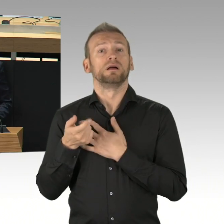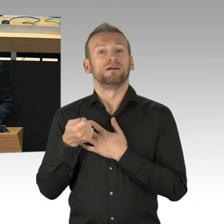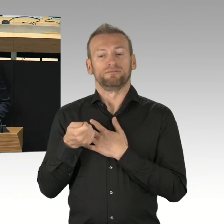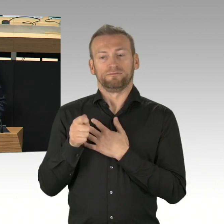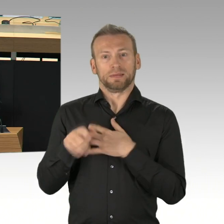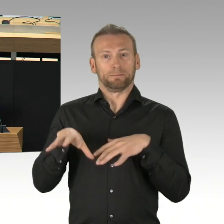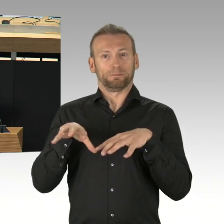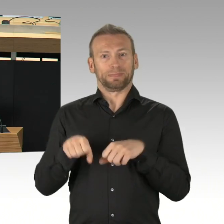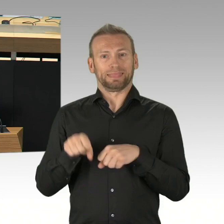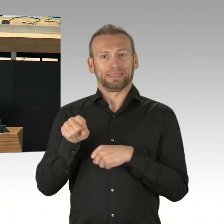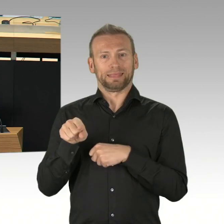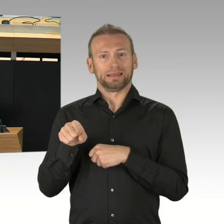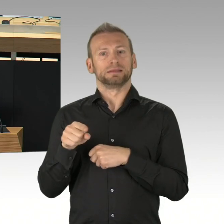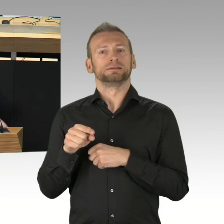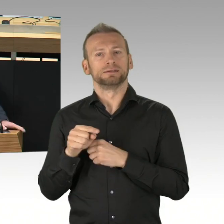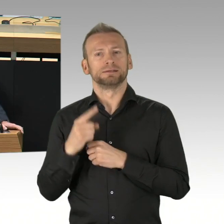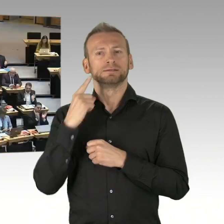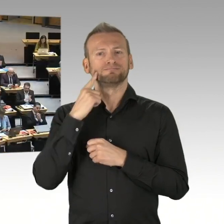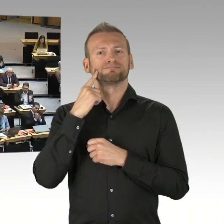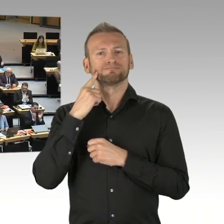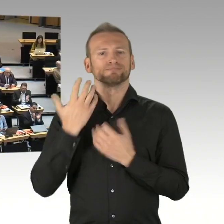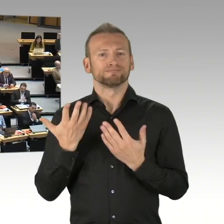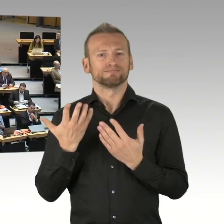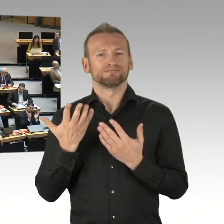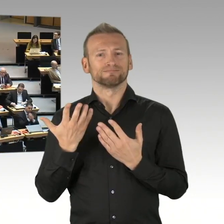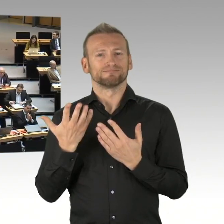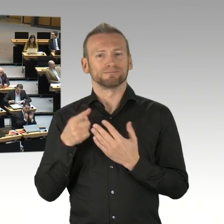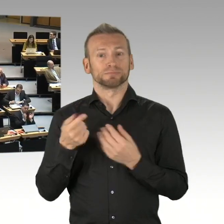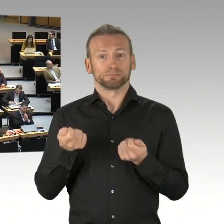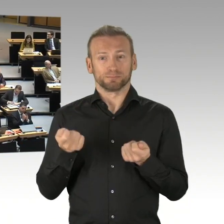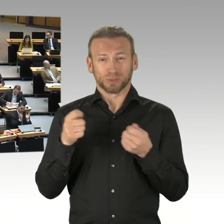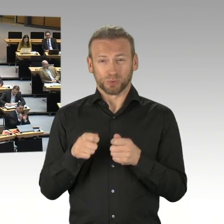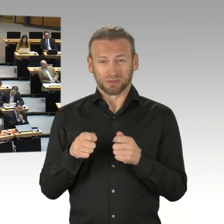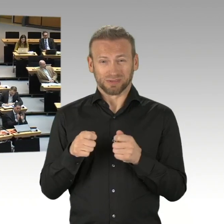(Beifall)